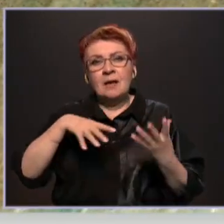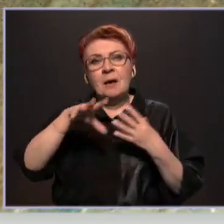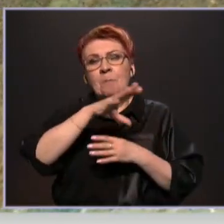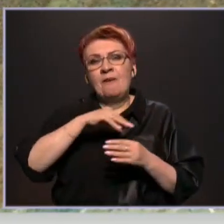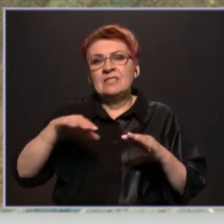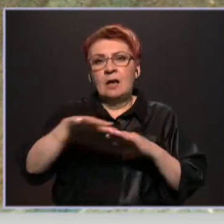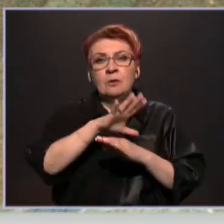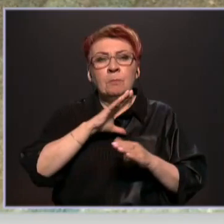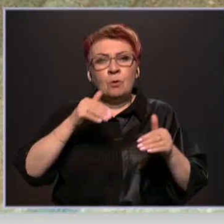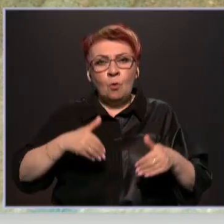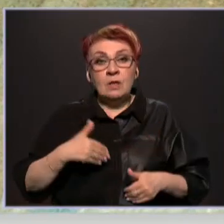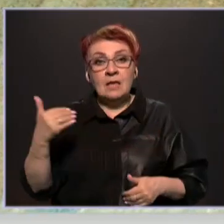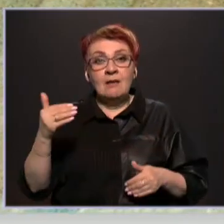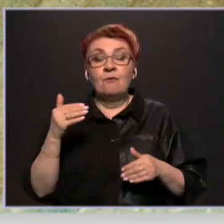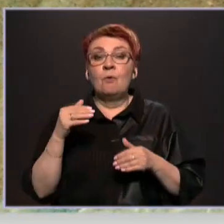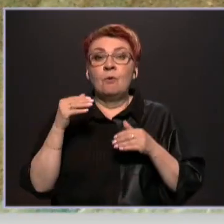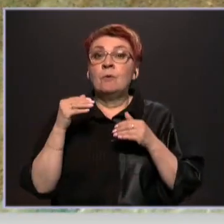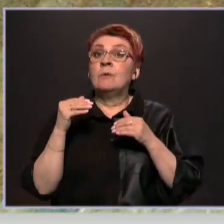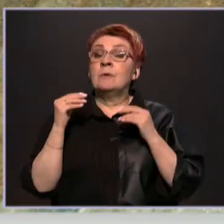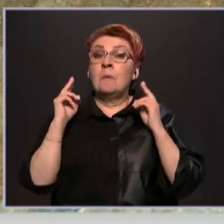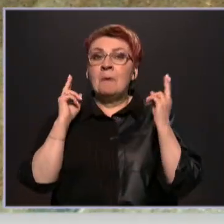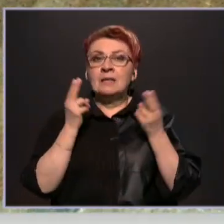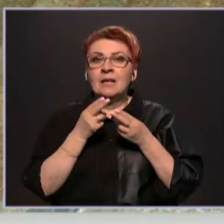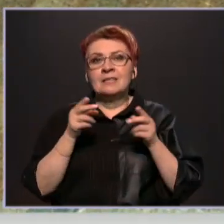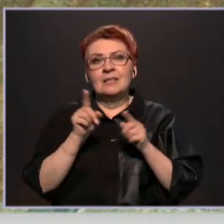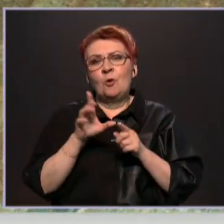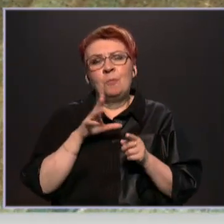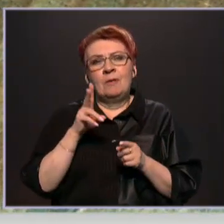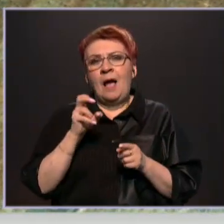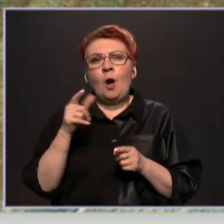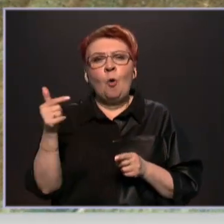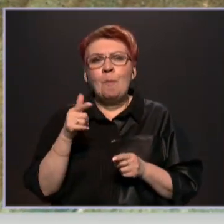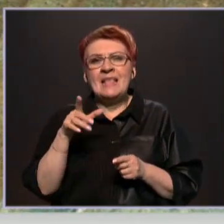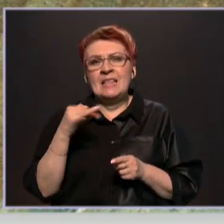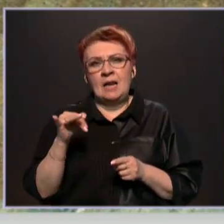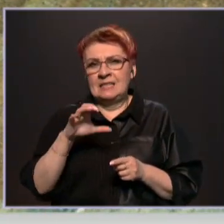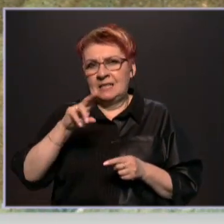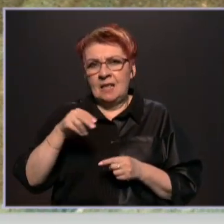наступил голод его монастырь играл роль такого гуманитарного склада они собирали откуда могли